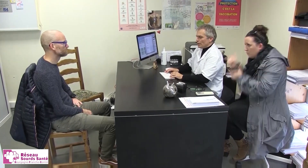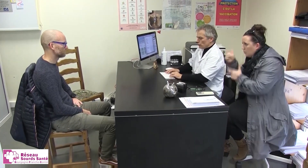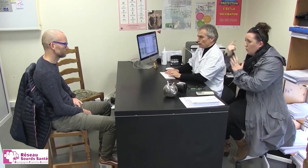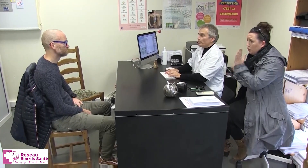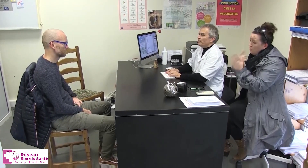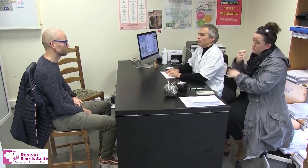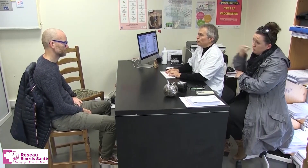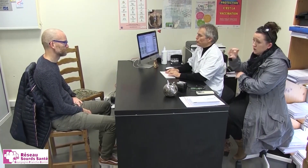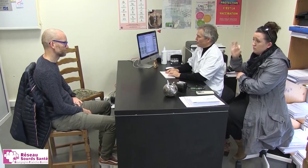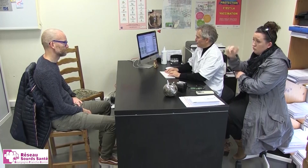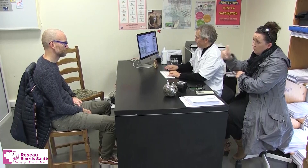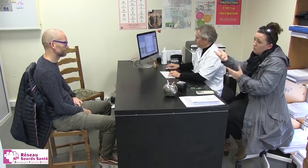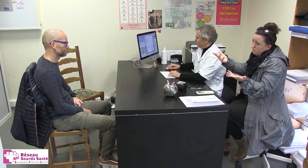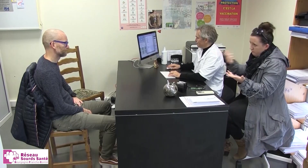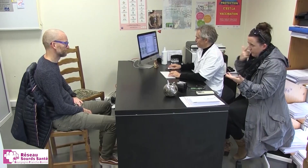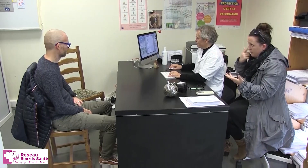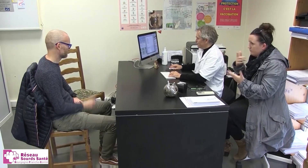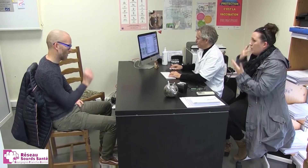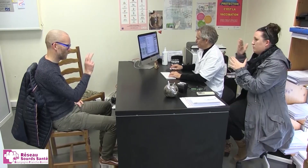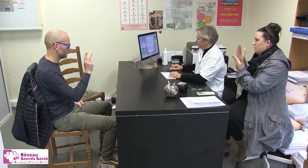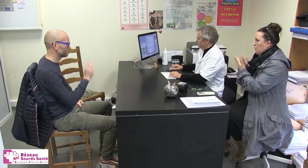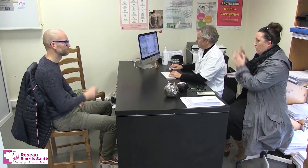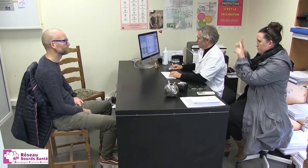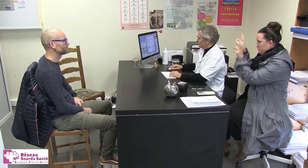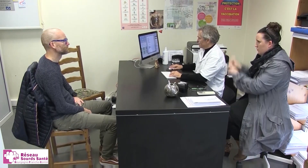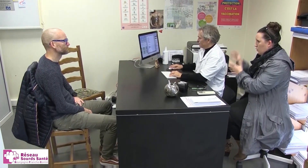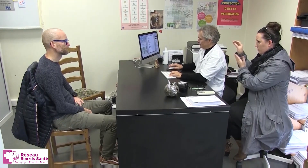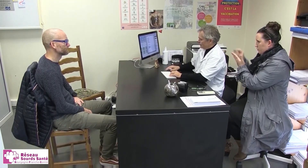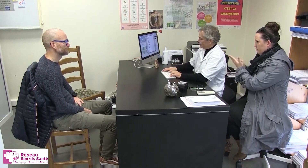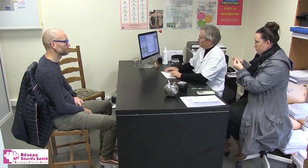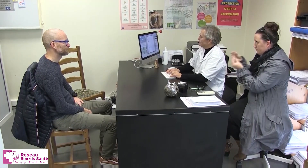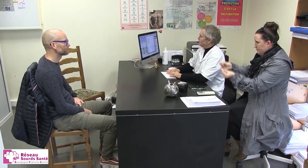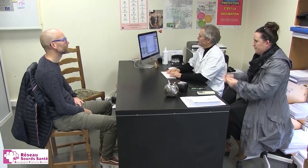Si besoin on refera un contrôle Je vous prépare l'ordonnance et je vous la donne